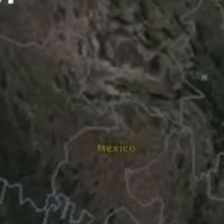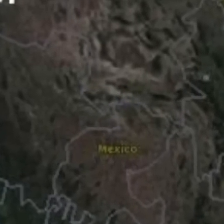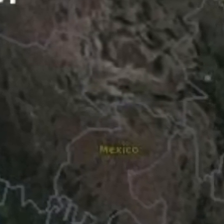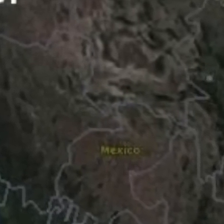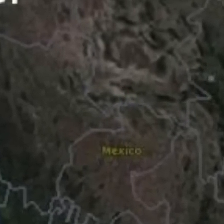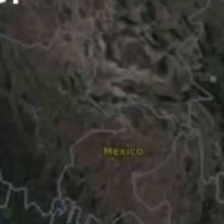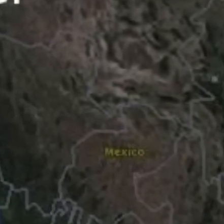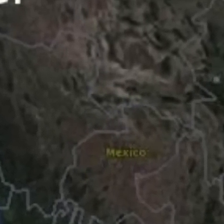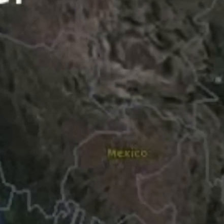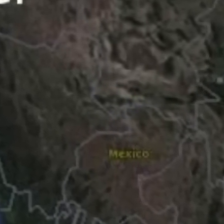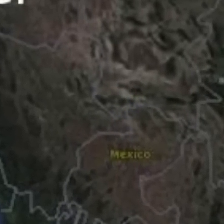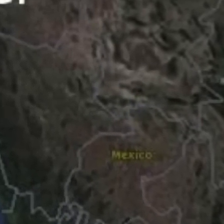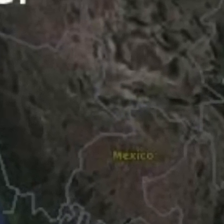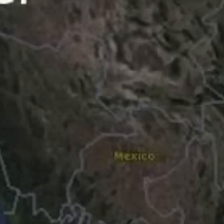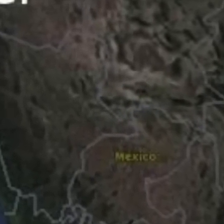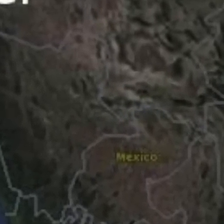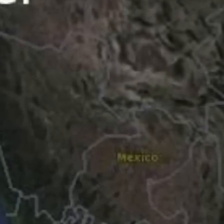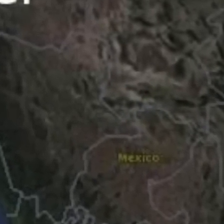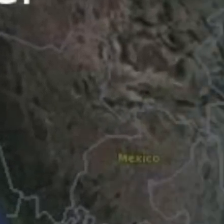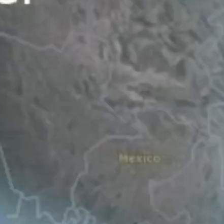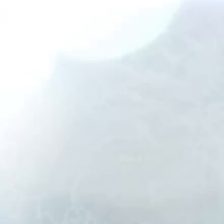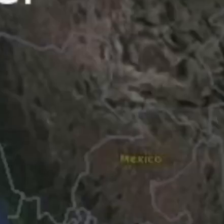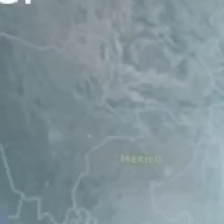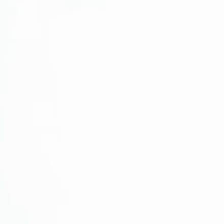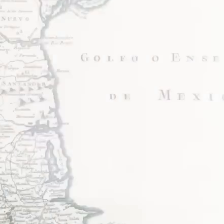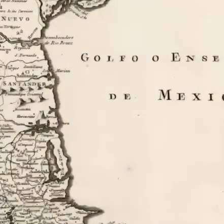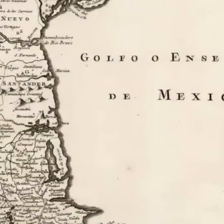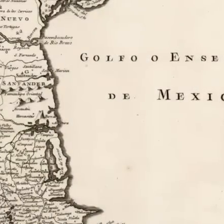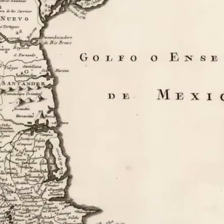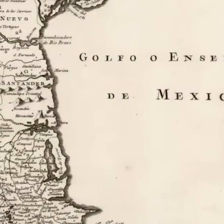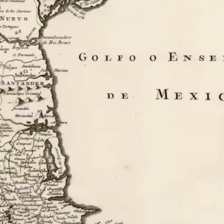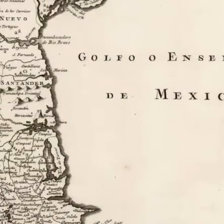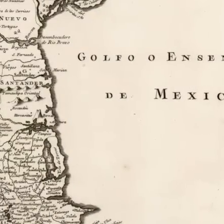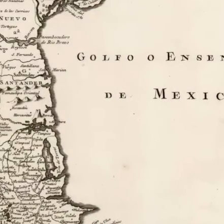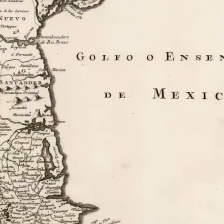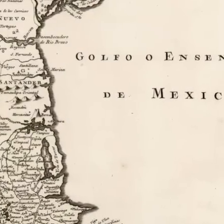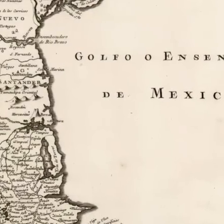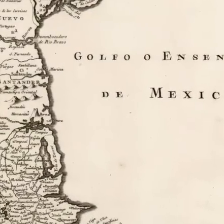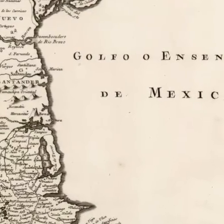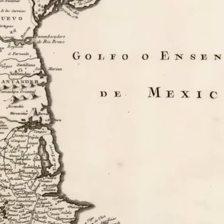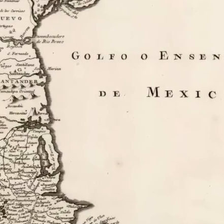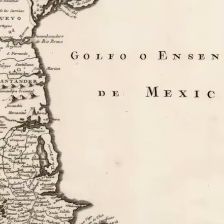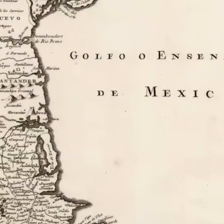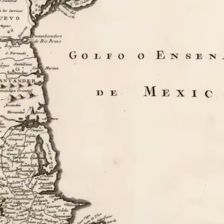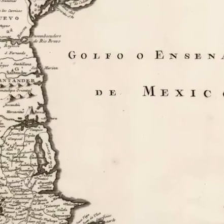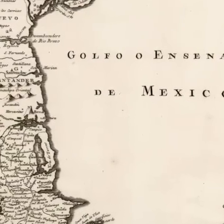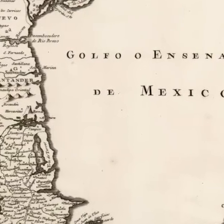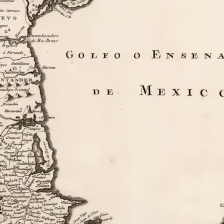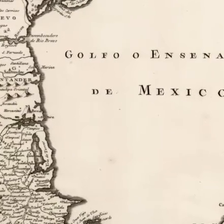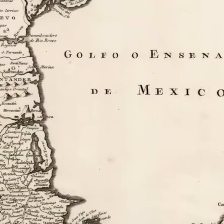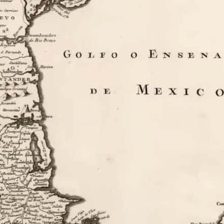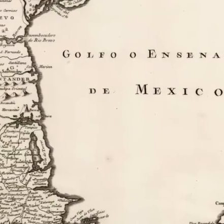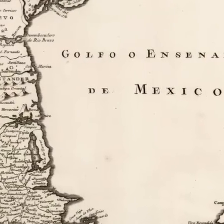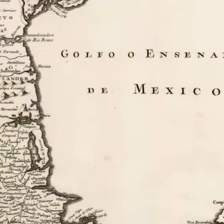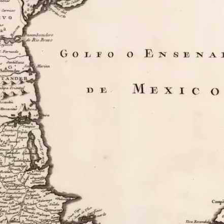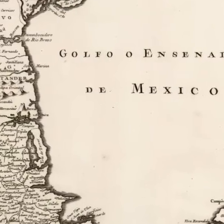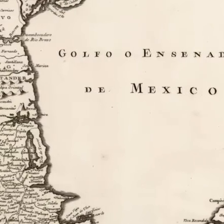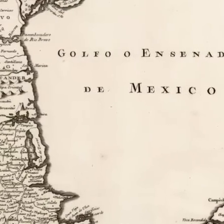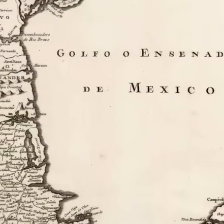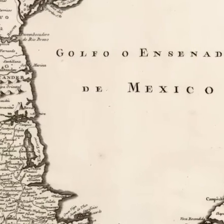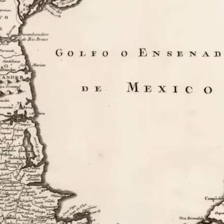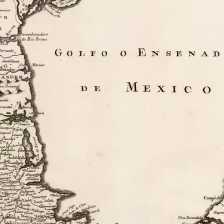del Golfo de México Data de 1768 425 años atrás y el cambio decretado por